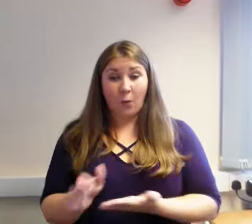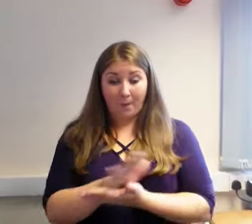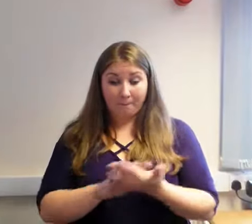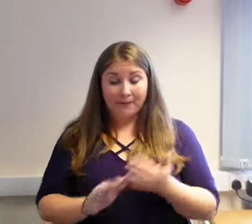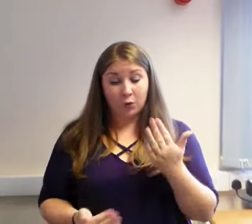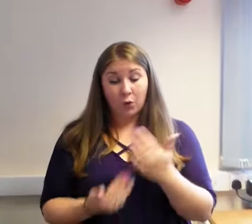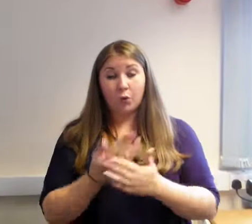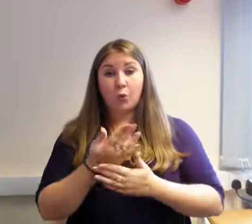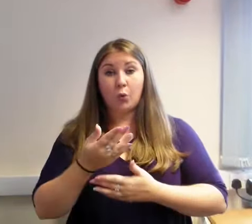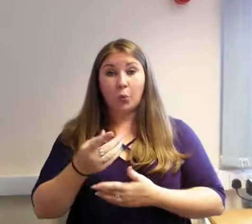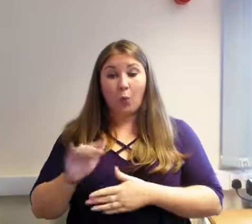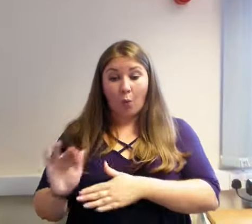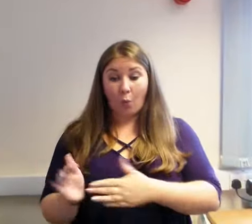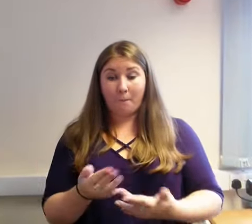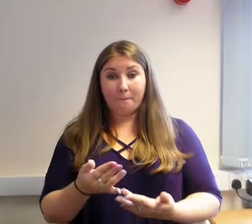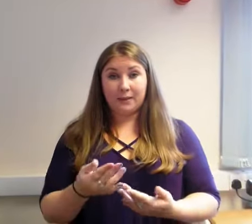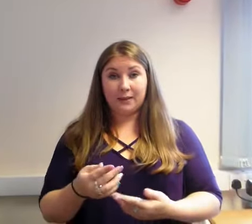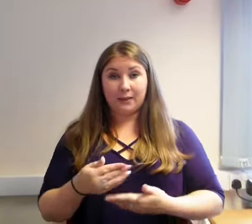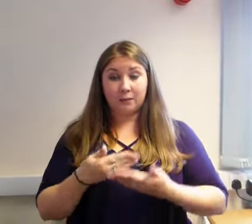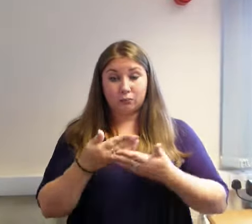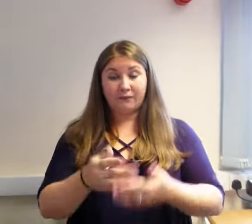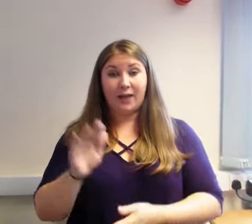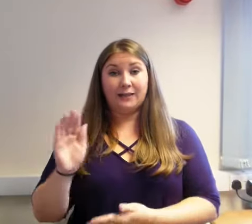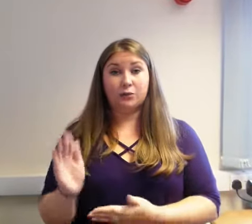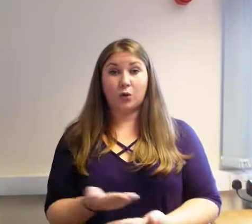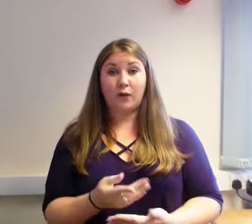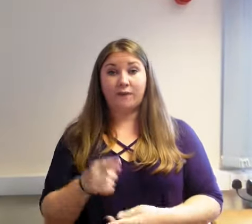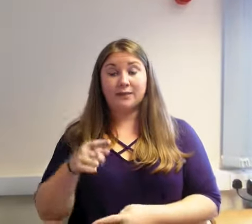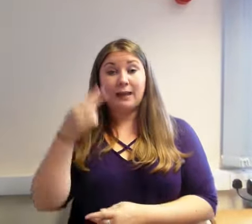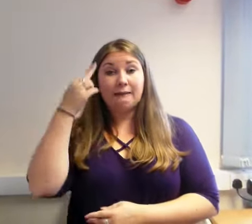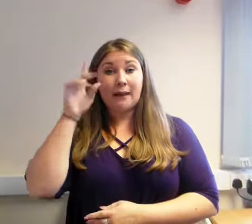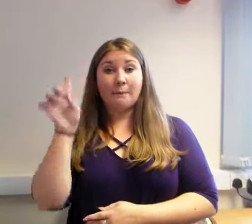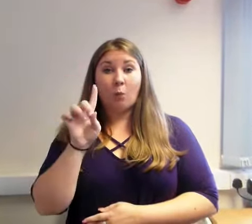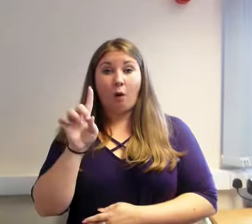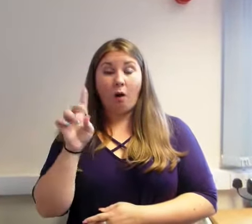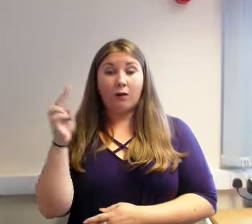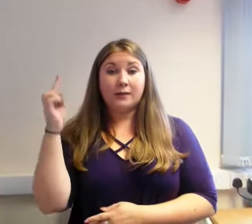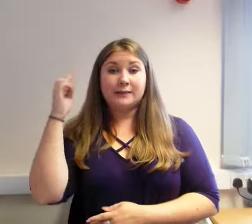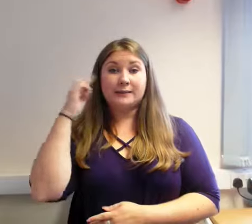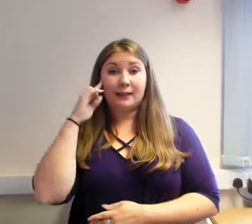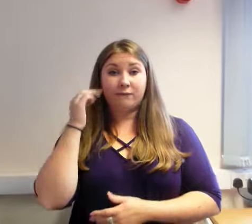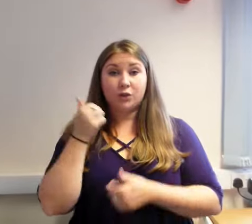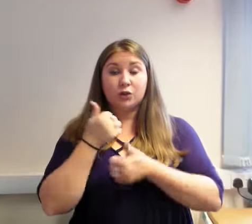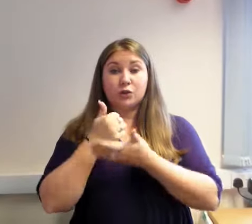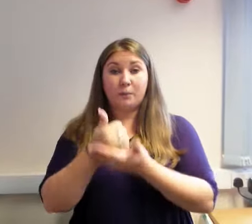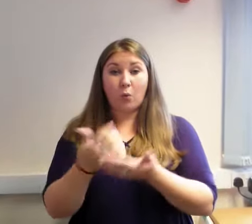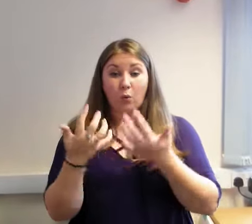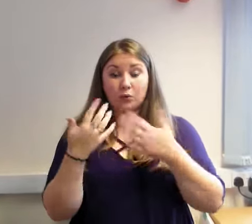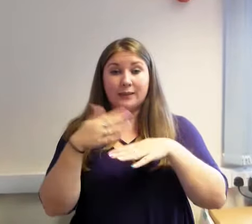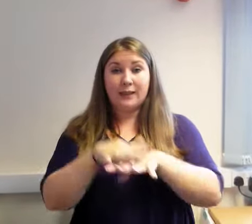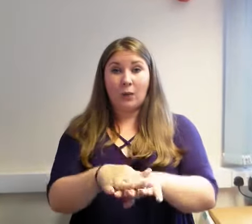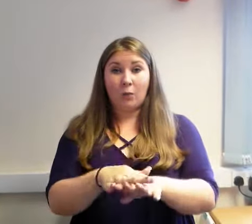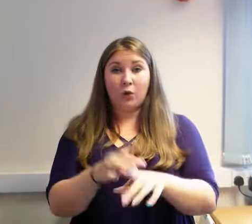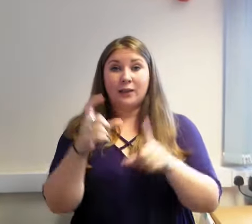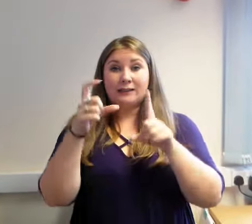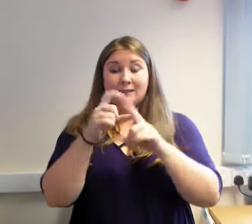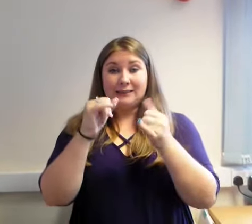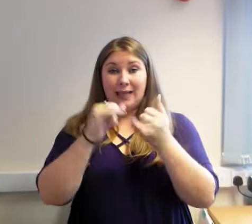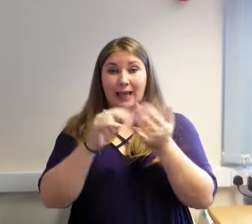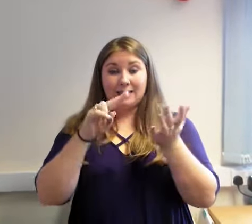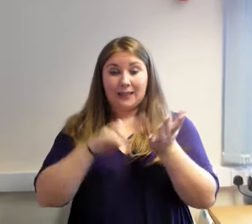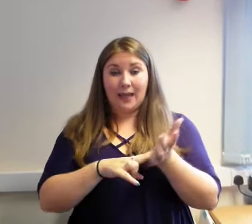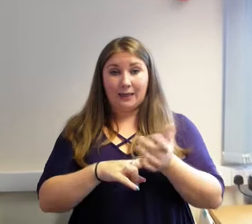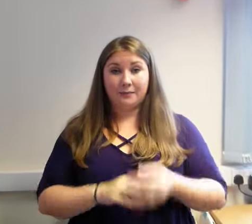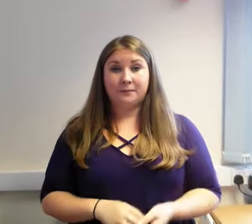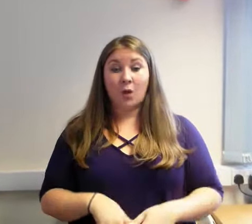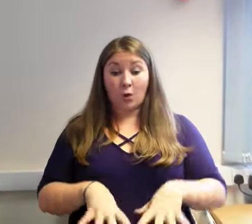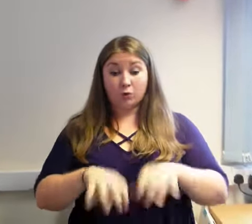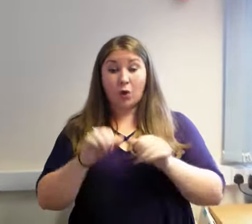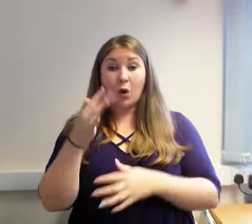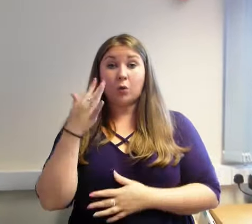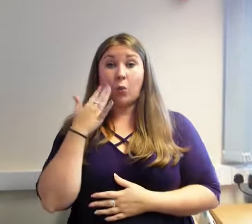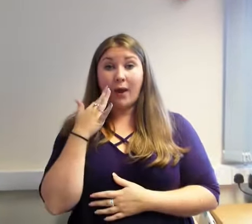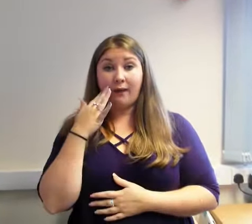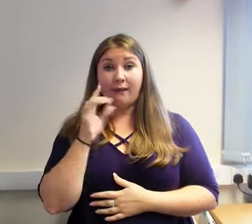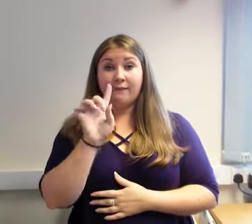Bydd y Gwasanaeth Cymorth Cymunedol yn parhau i ganolbwyntio ar: